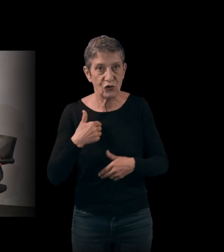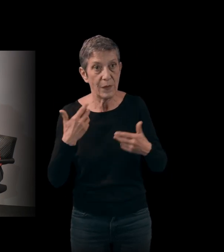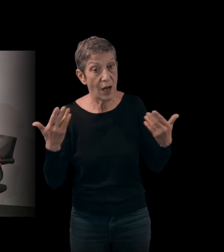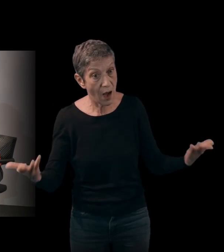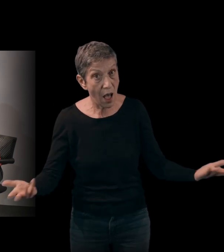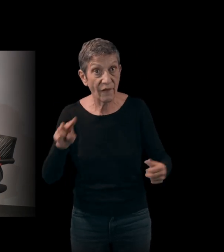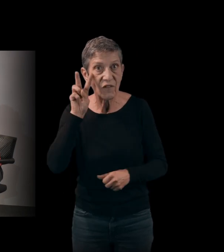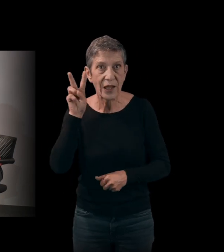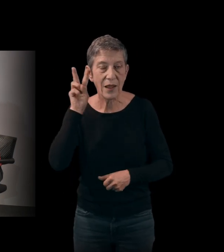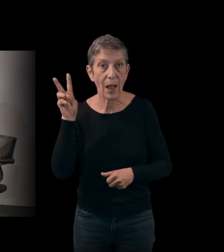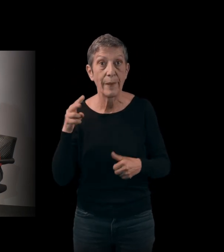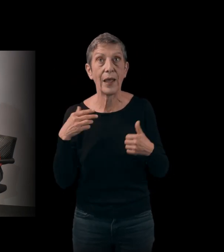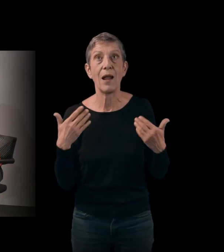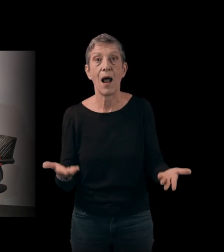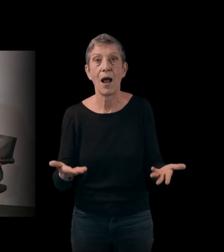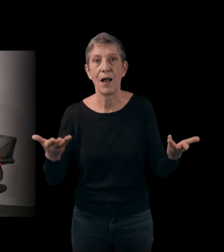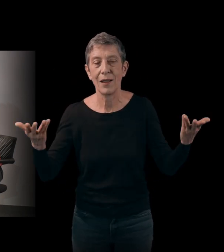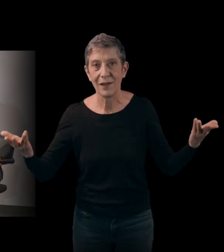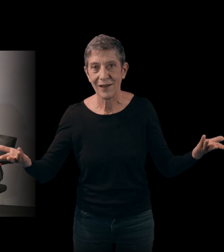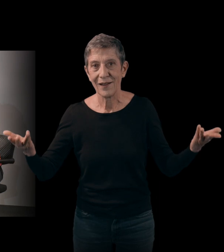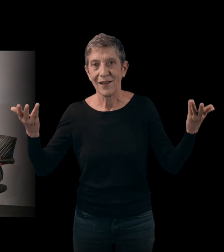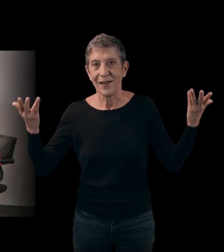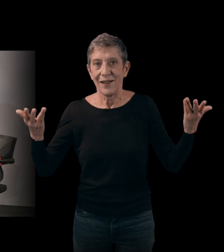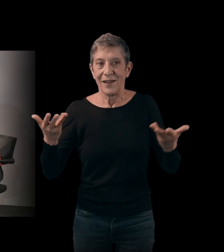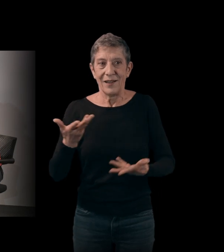le Vietnam." Et là, c'était encore une deuxième invitation que je